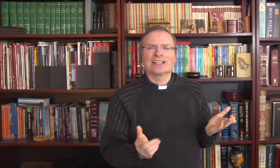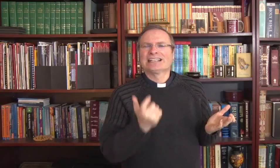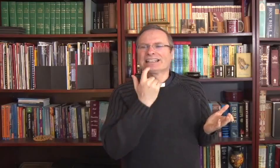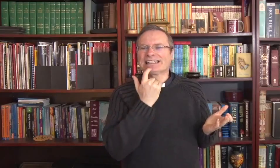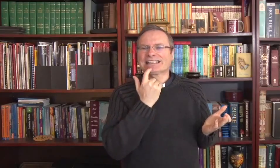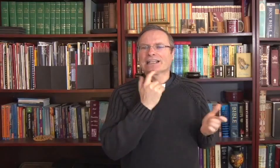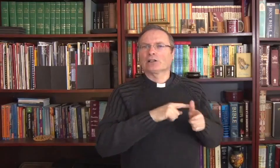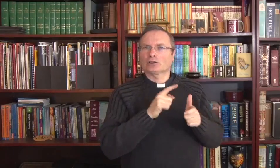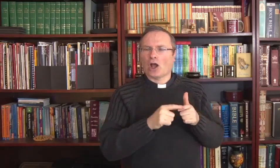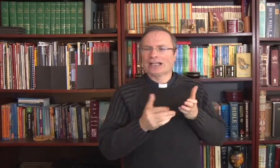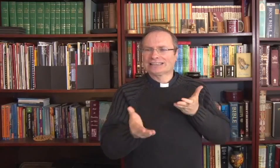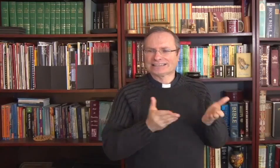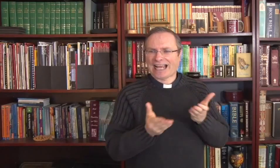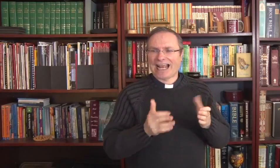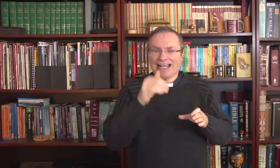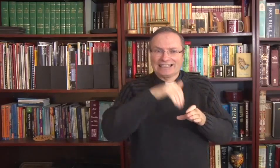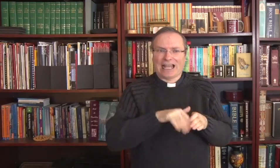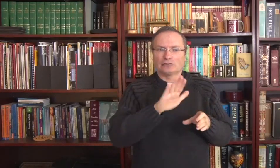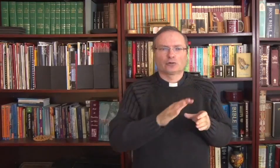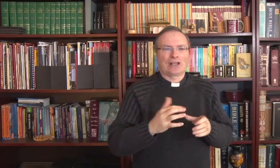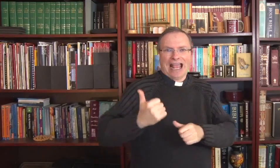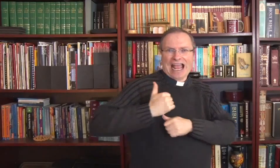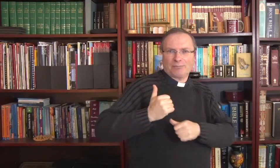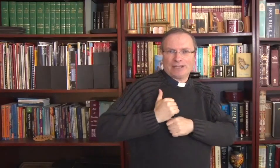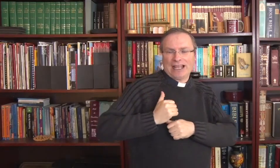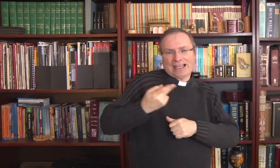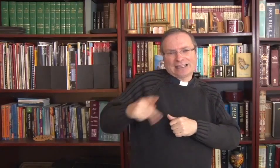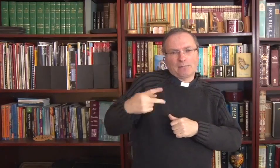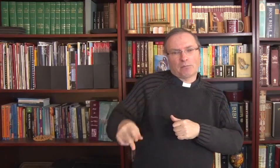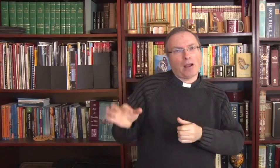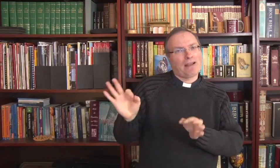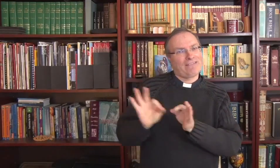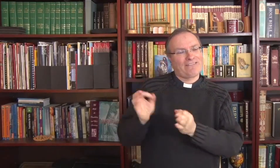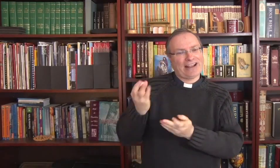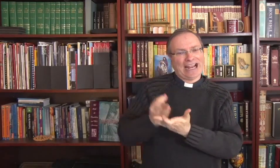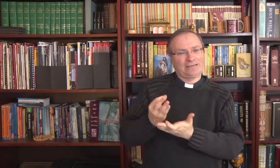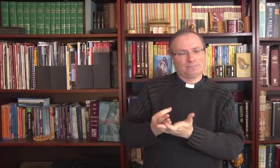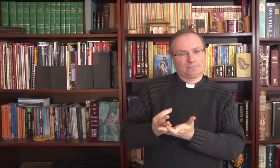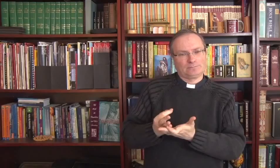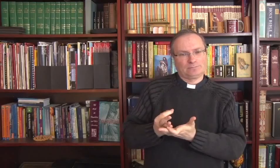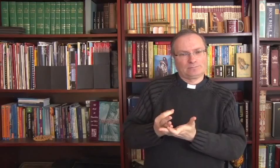Qui donc sert dans une armée à ses propres frais?